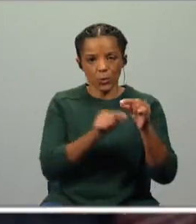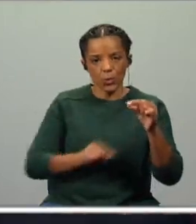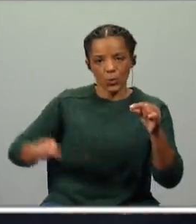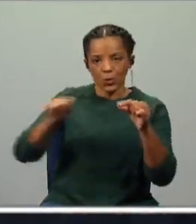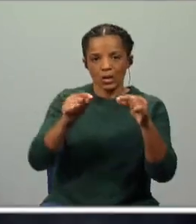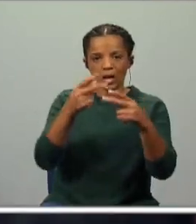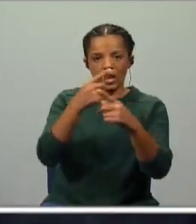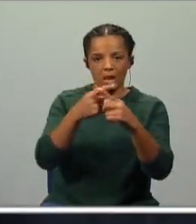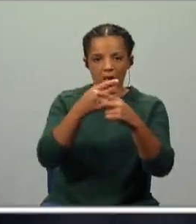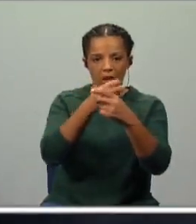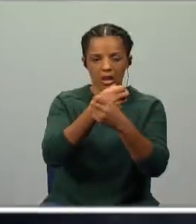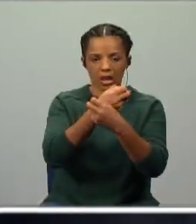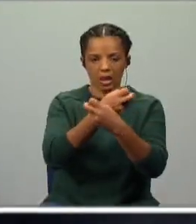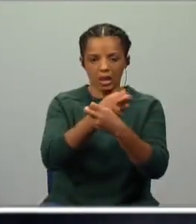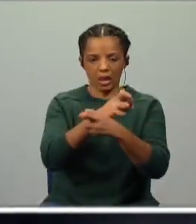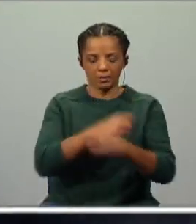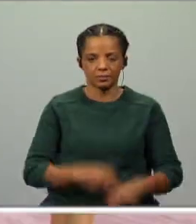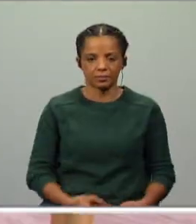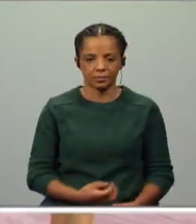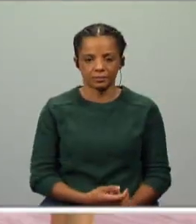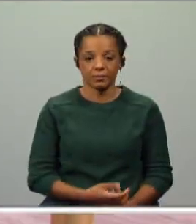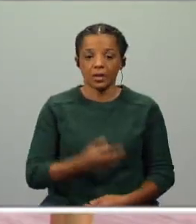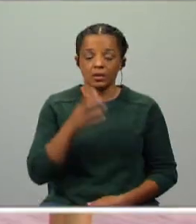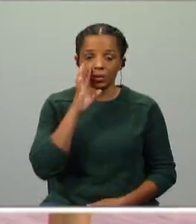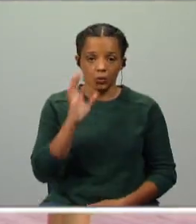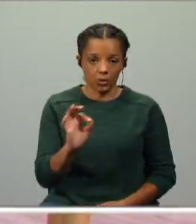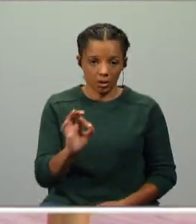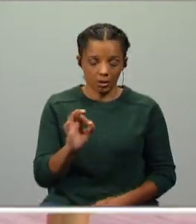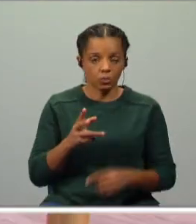Vamos cortar atenção a tesoura, utilizem, tesouras